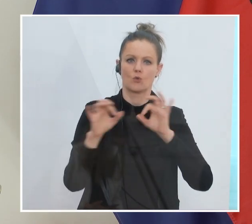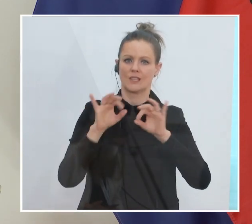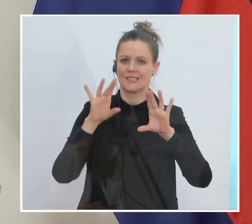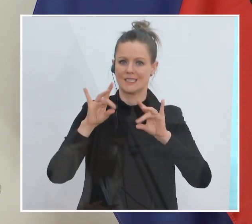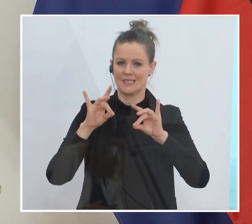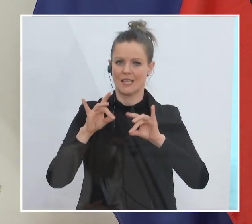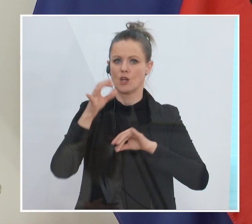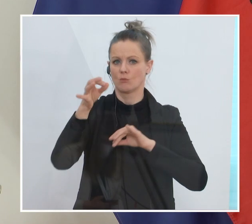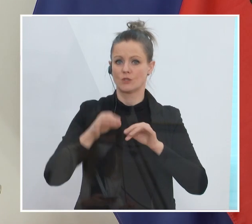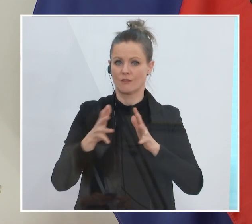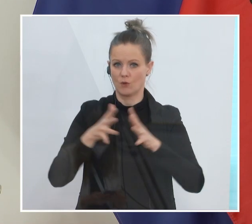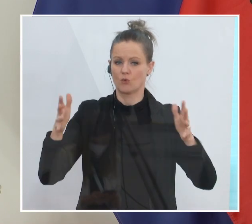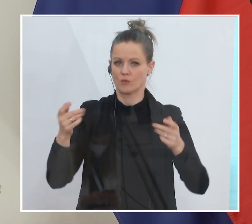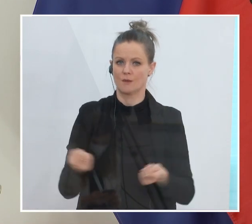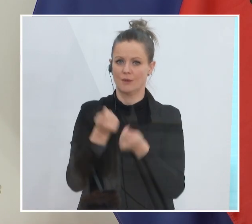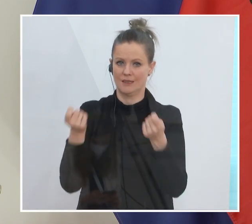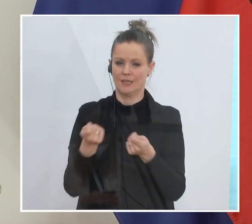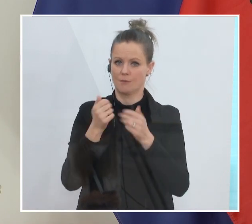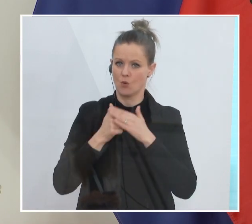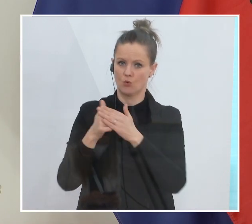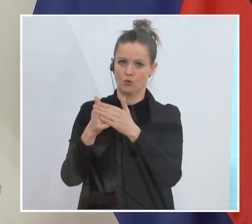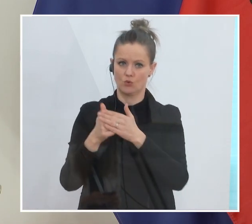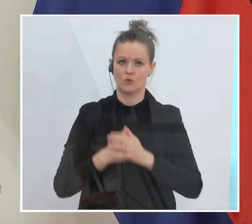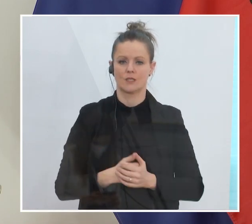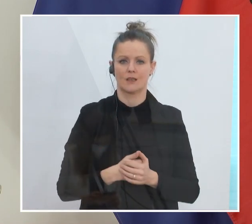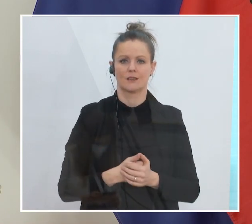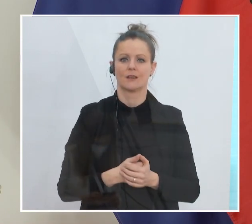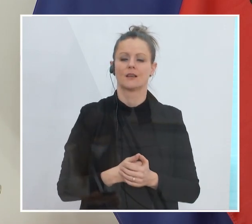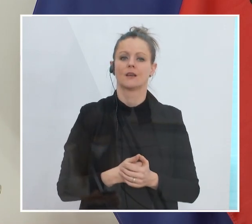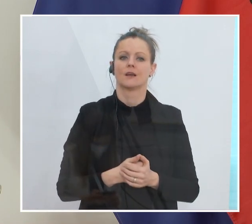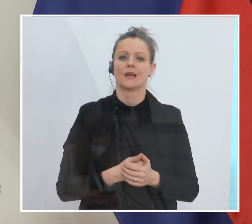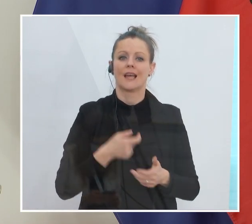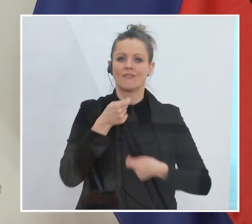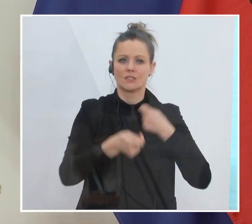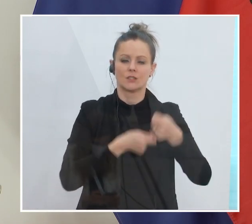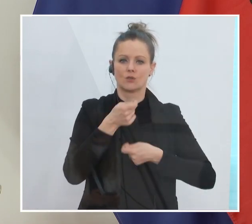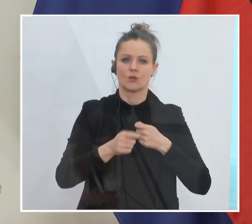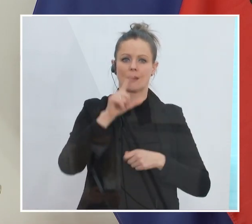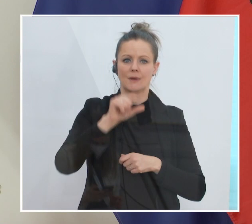größere Betriebe unterstützen, wenn mindestens 5.000 € investiert werden. Wir haben dafür ein